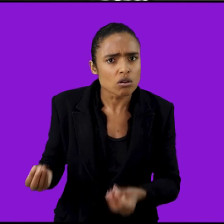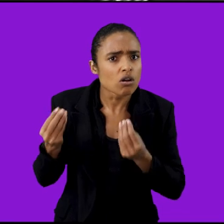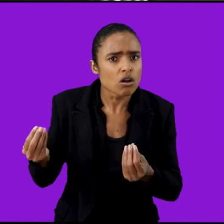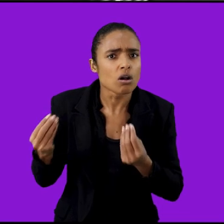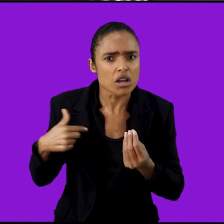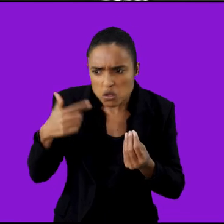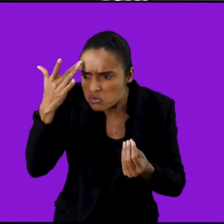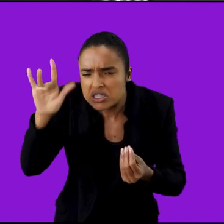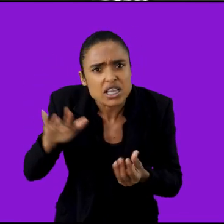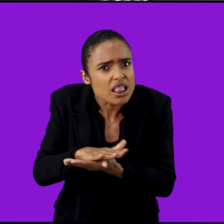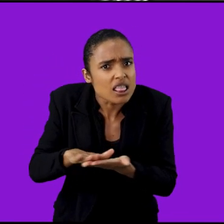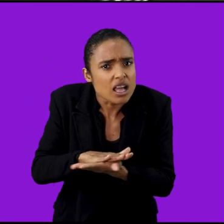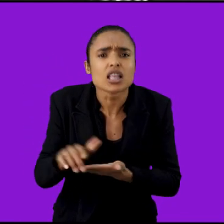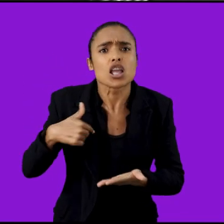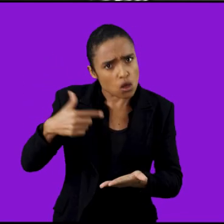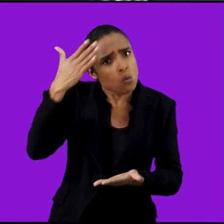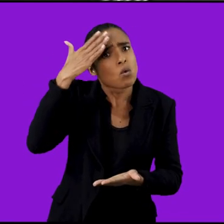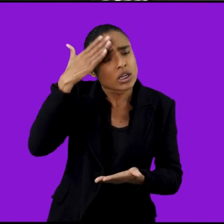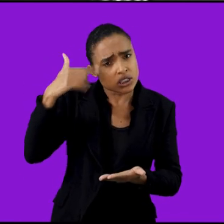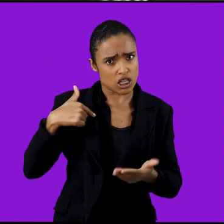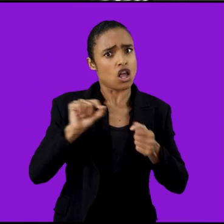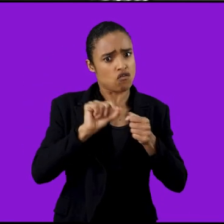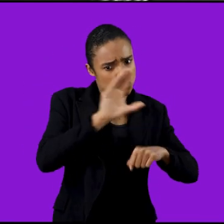Foi é lógico… Tive que fazer porque os caras não respeitavam…